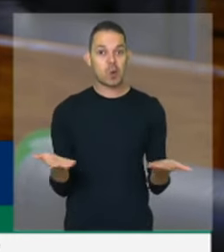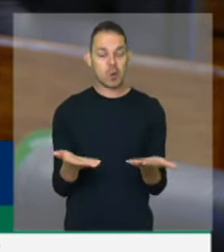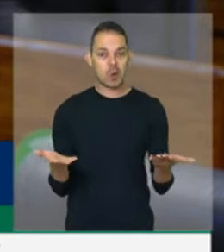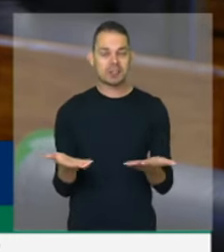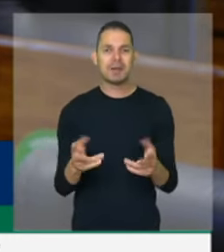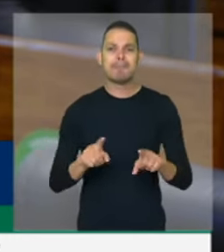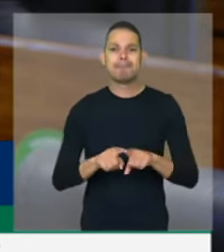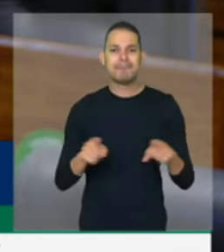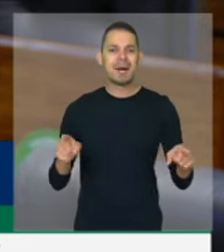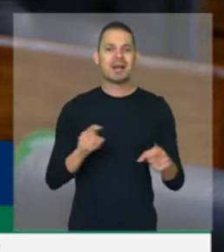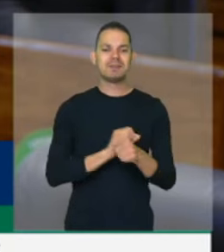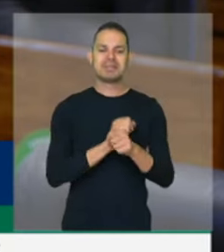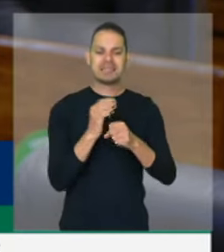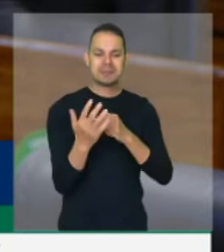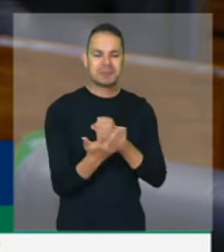DA PANDEMIA... A DIREÇÃO DO PARTIDO RESOLVEU FAZER UMA